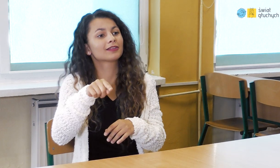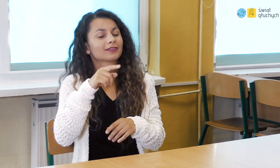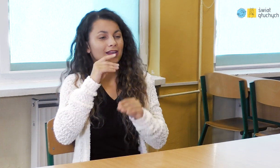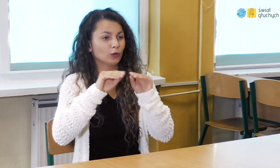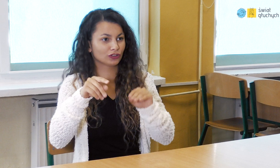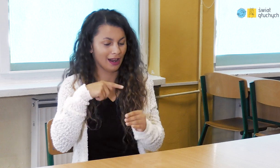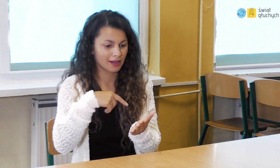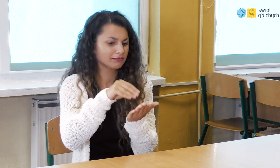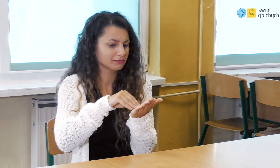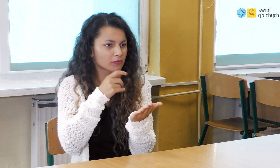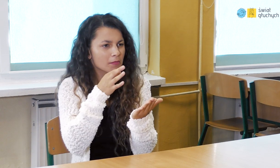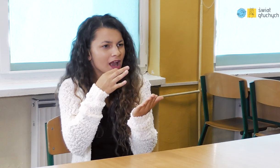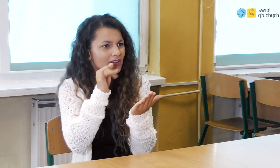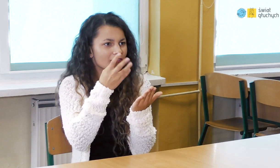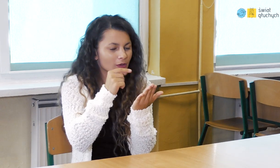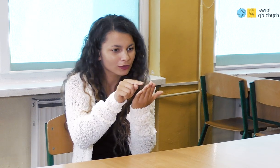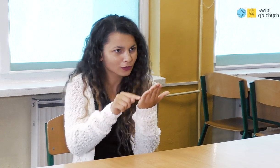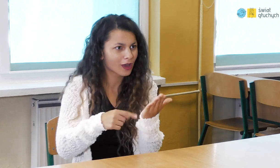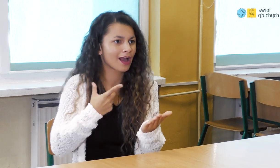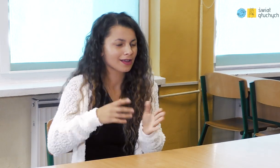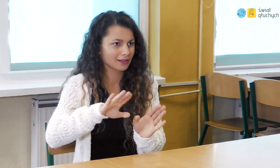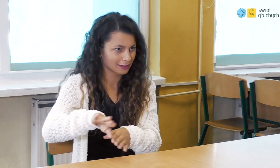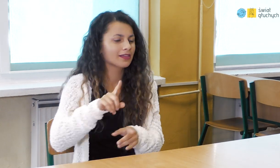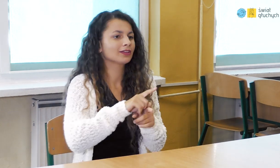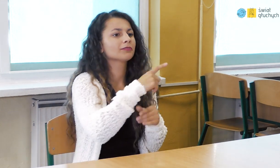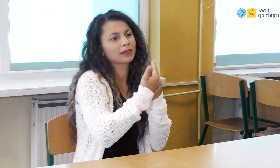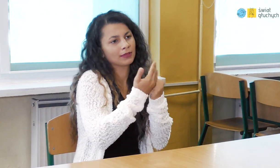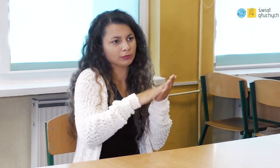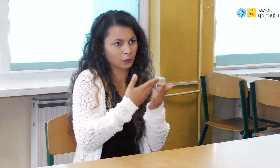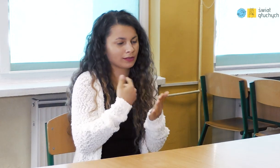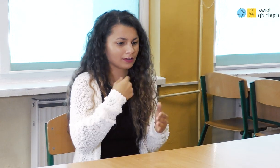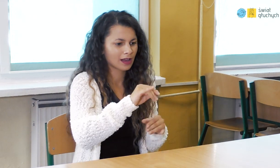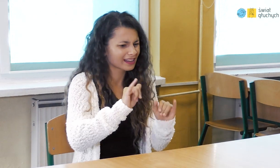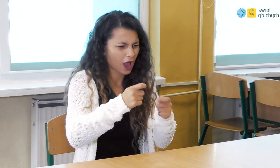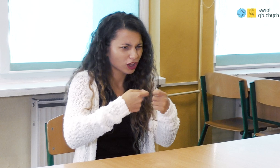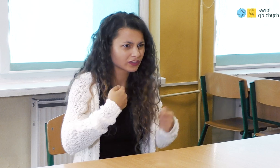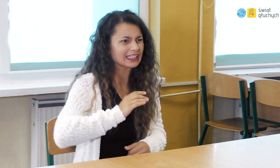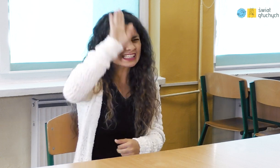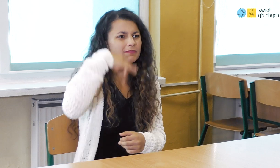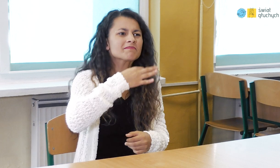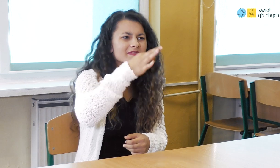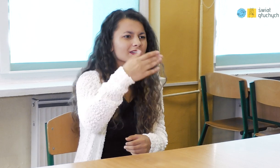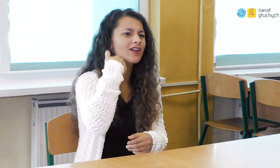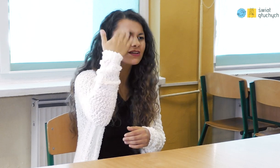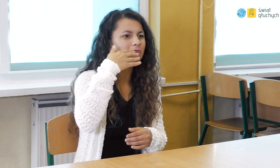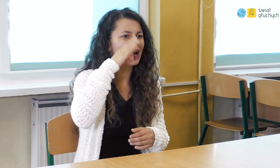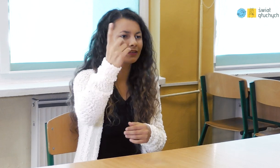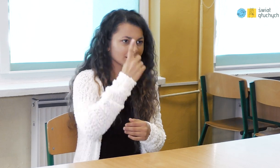Nauczyciel sprawdzał moje wypracowania i pokazywał błędy. Na matematyce, nie wiedziałam jak rozwiązać zadanie. Zgłaszałam się, pytałam.